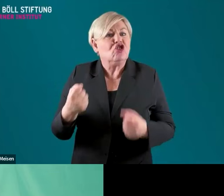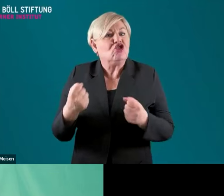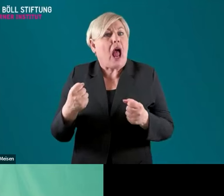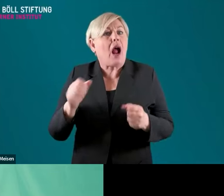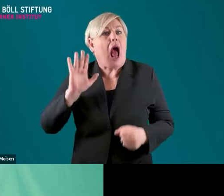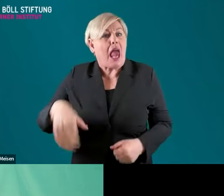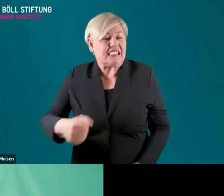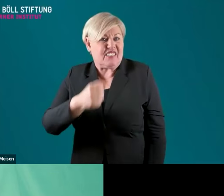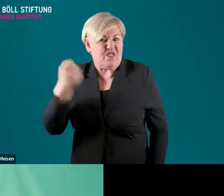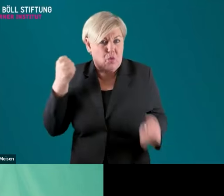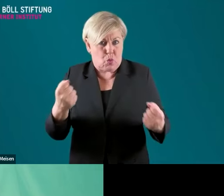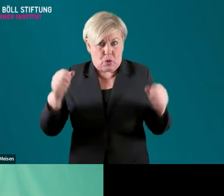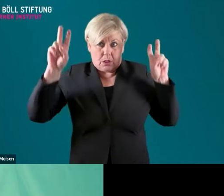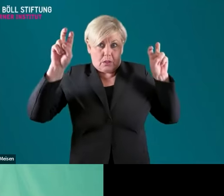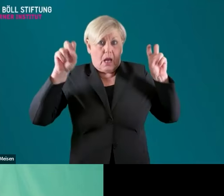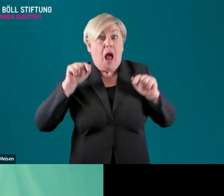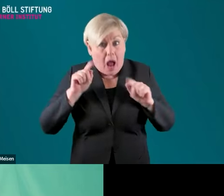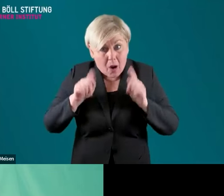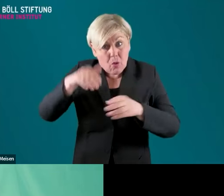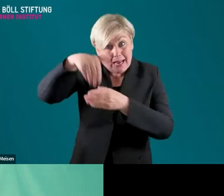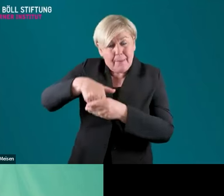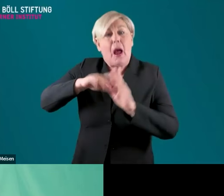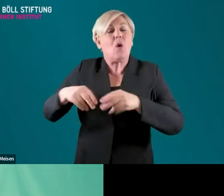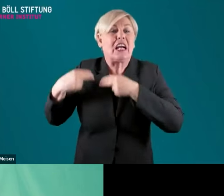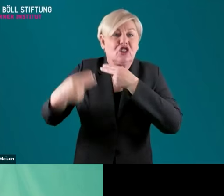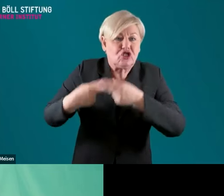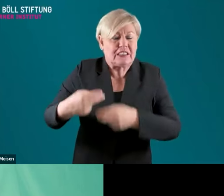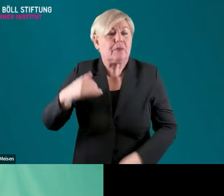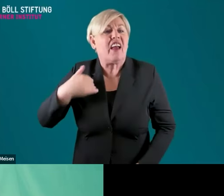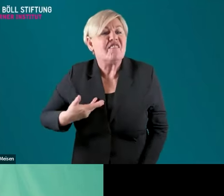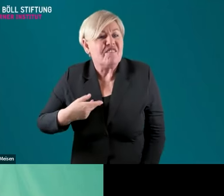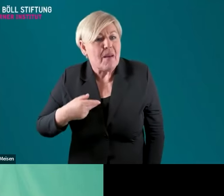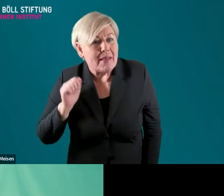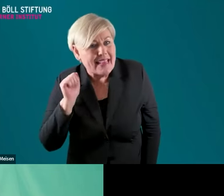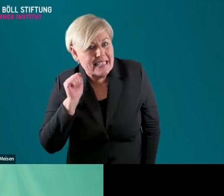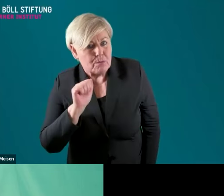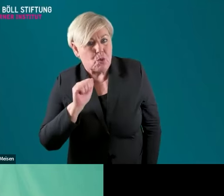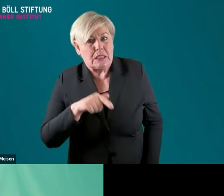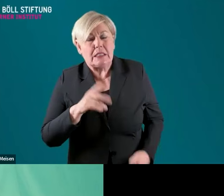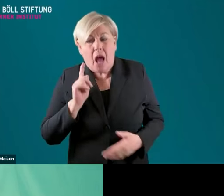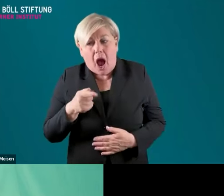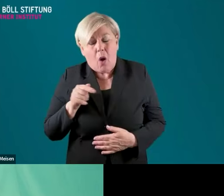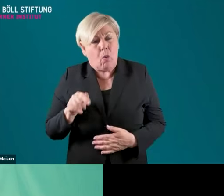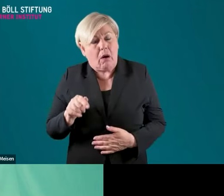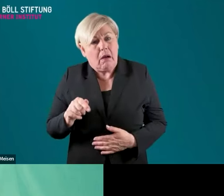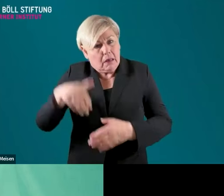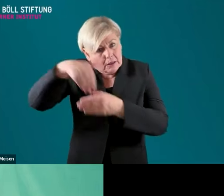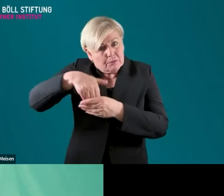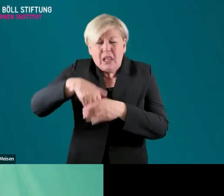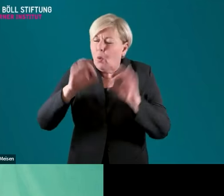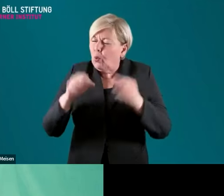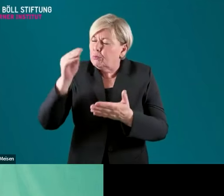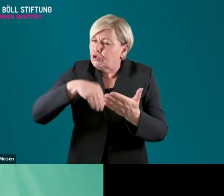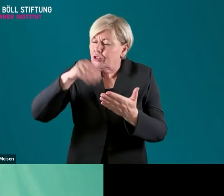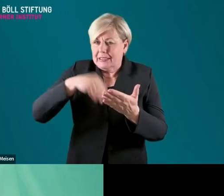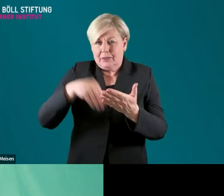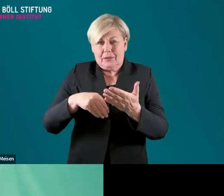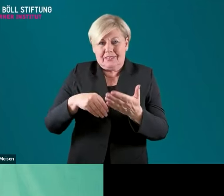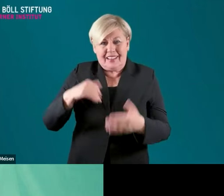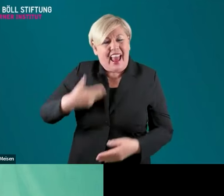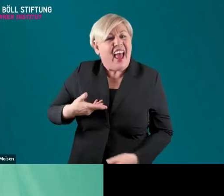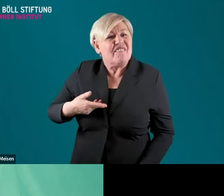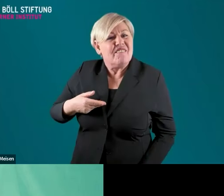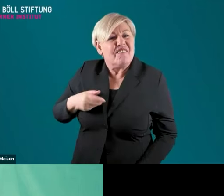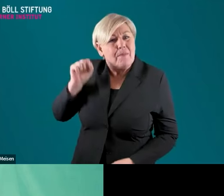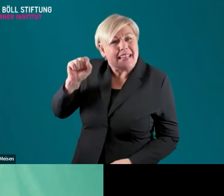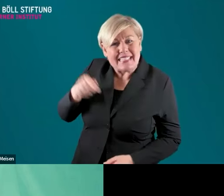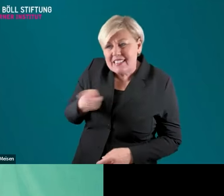wo auch nochmal die Geschichte des Feminismus oder der Feminismen auch gut beschrieben ist mit vielen Erfahrungen, die da drinstecken.“